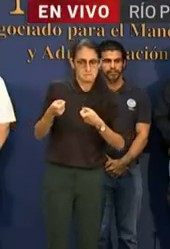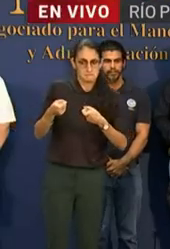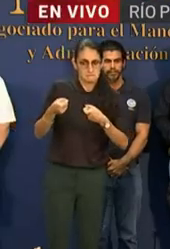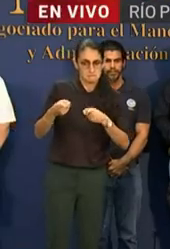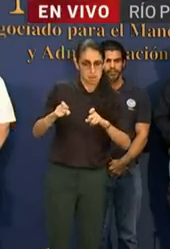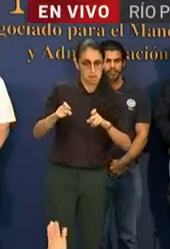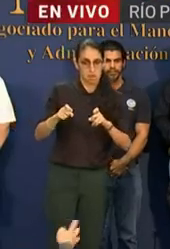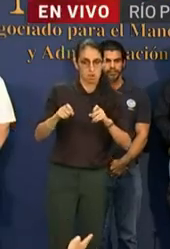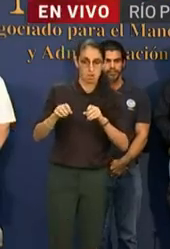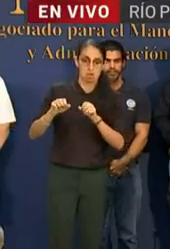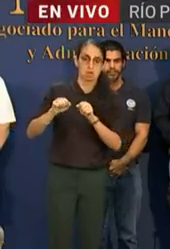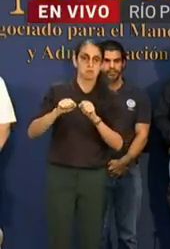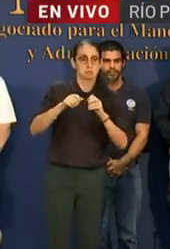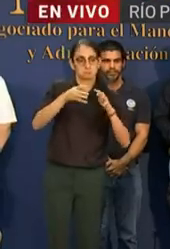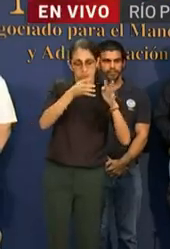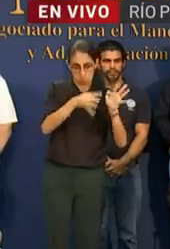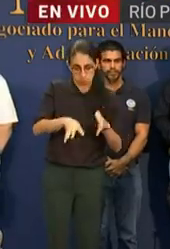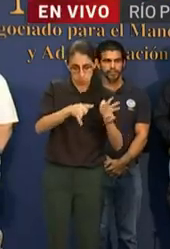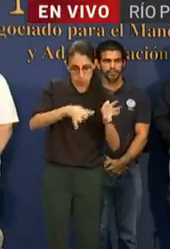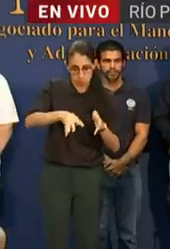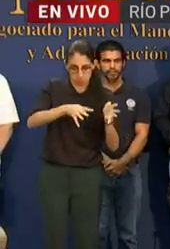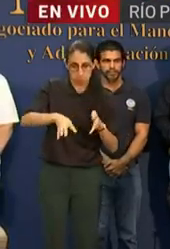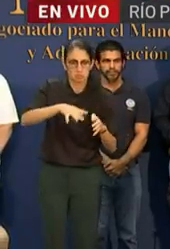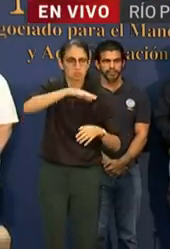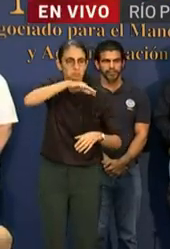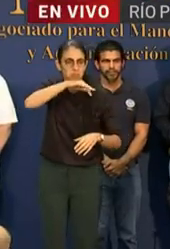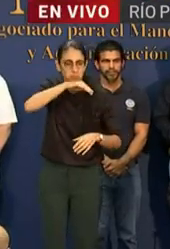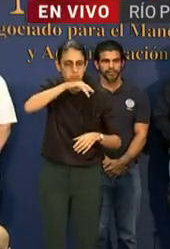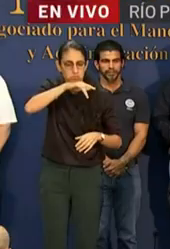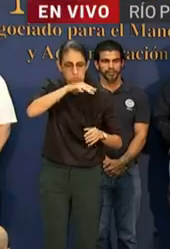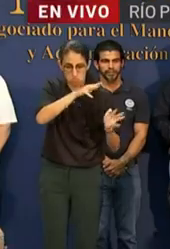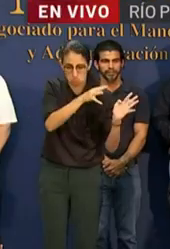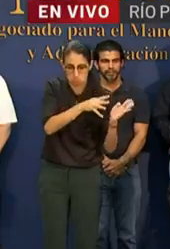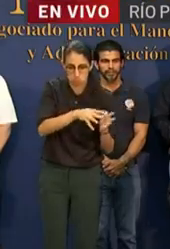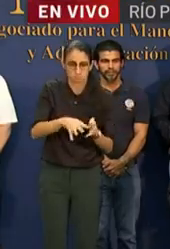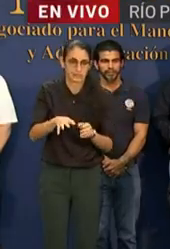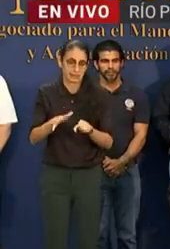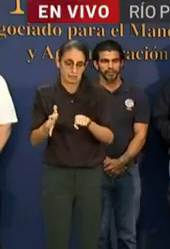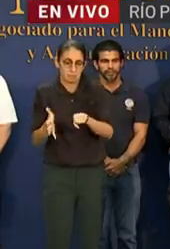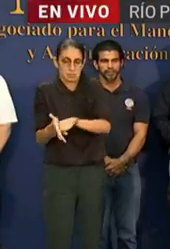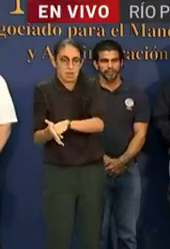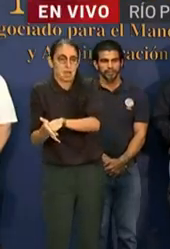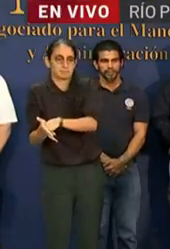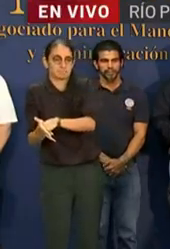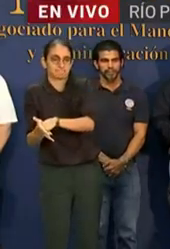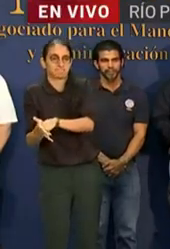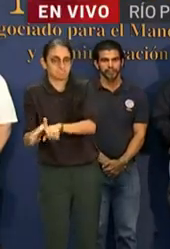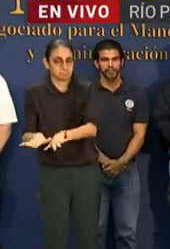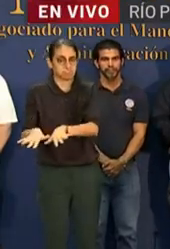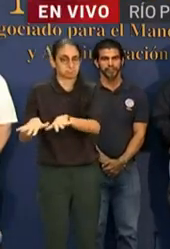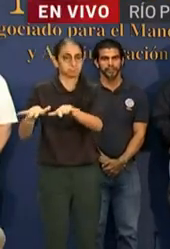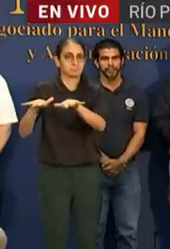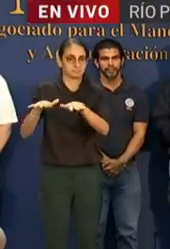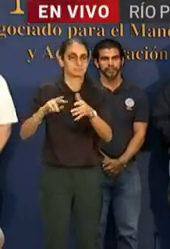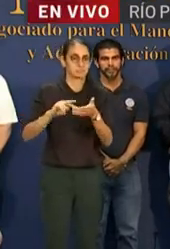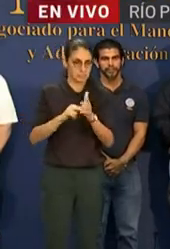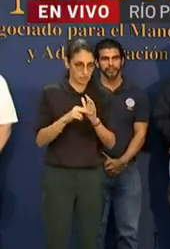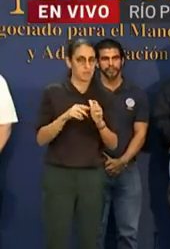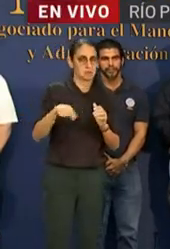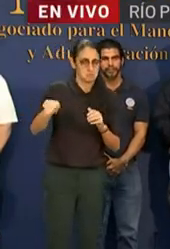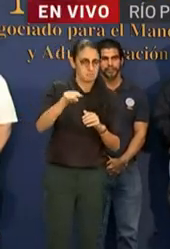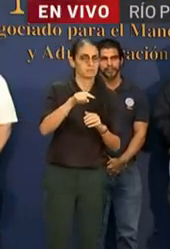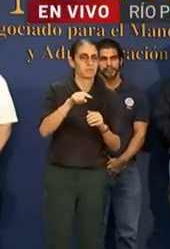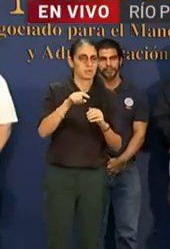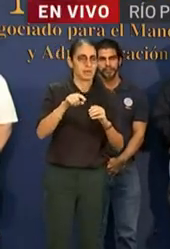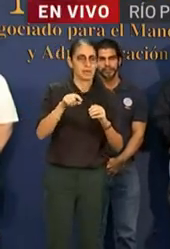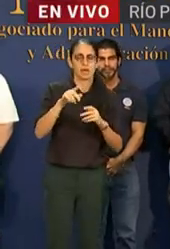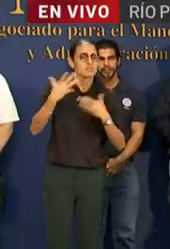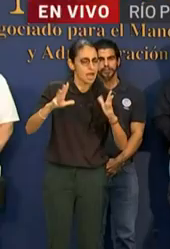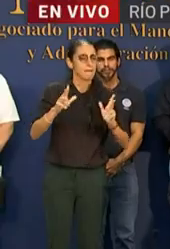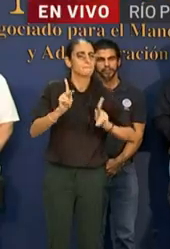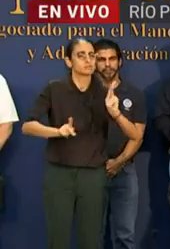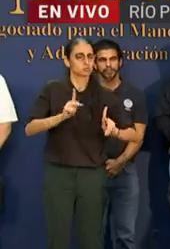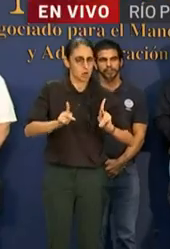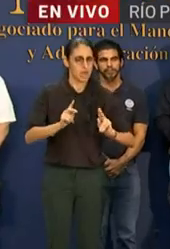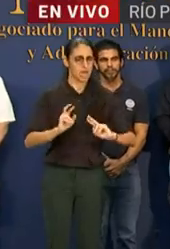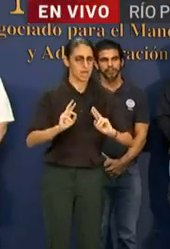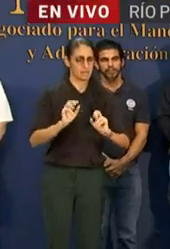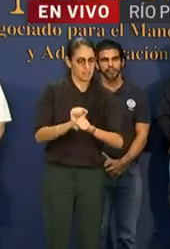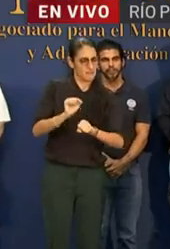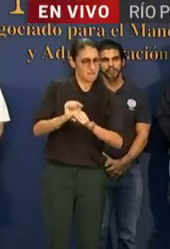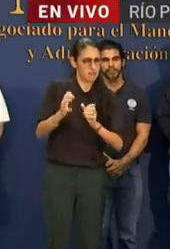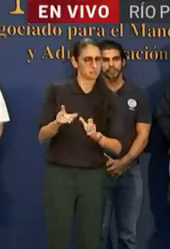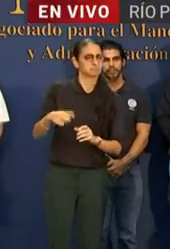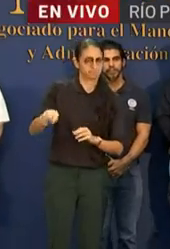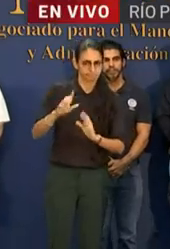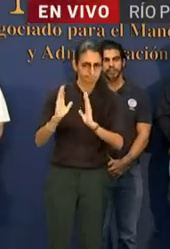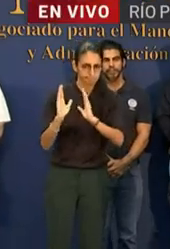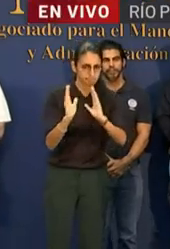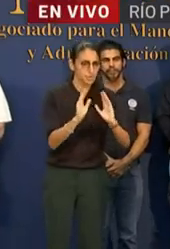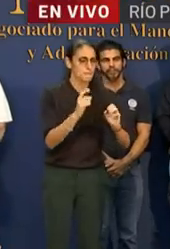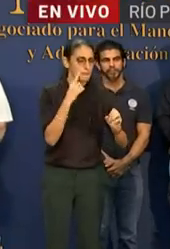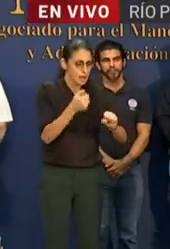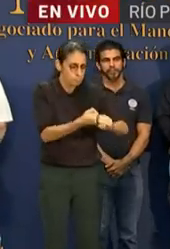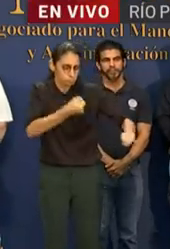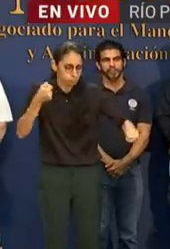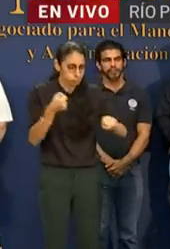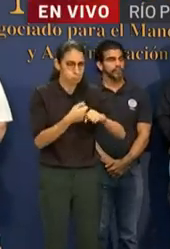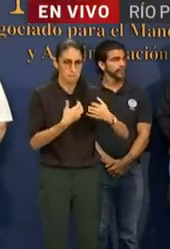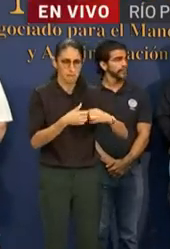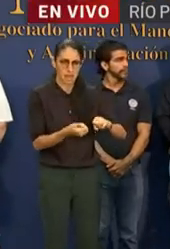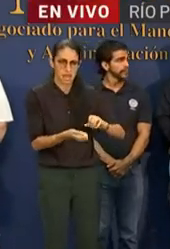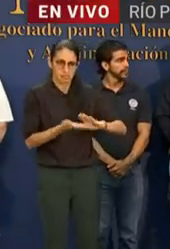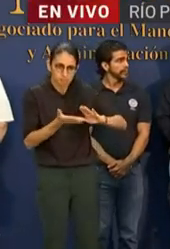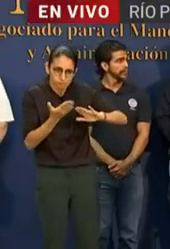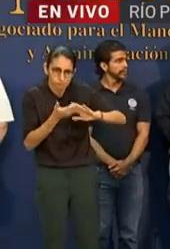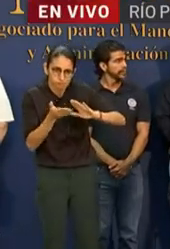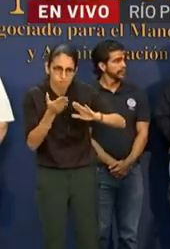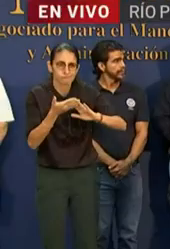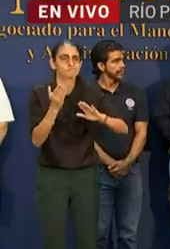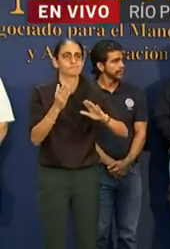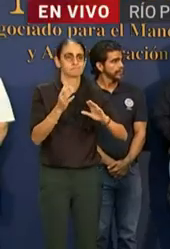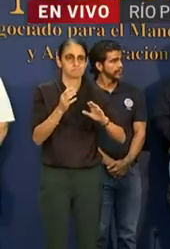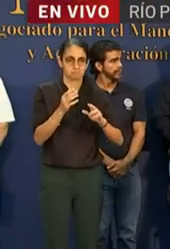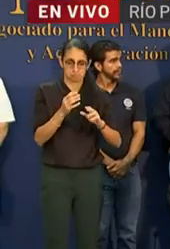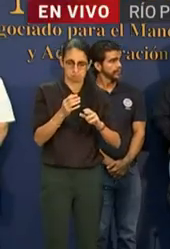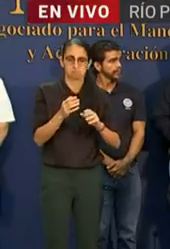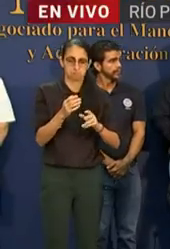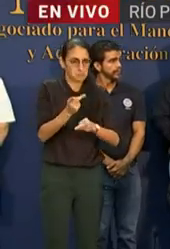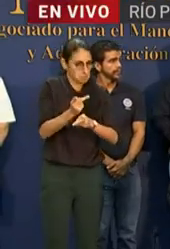EN EFECTO DE LAS CRECIENTES EN